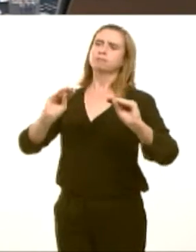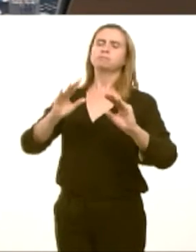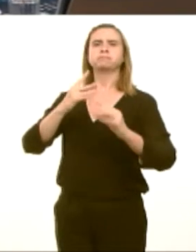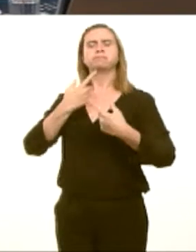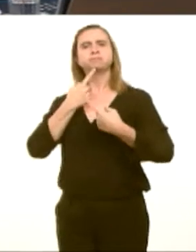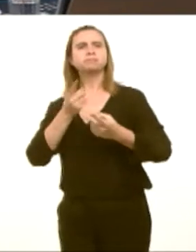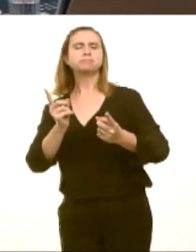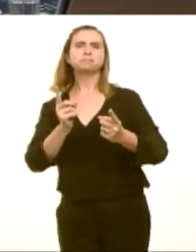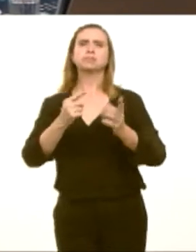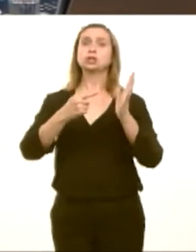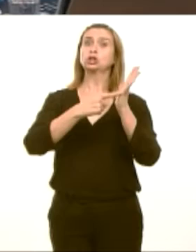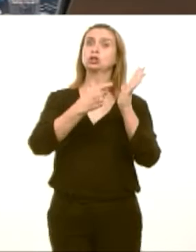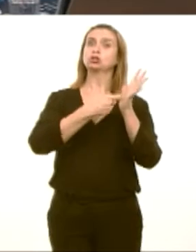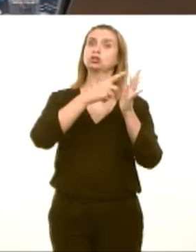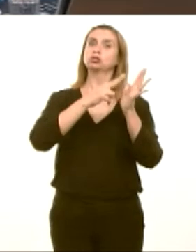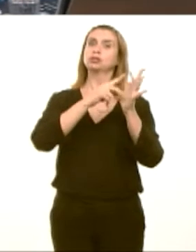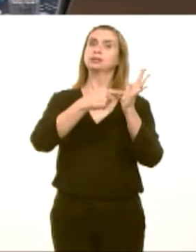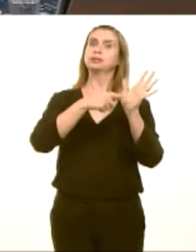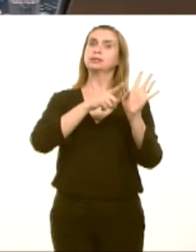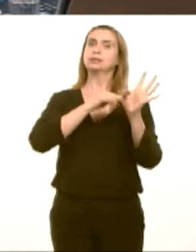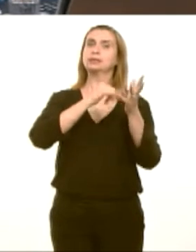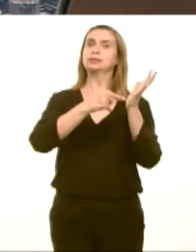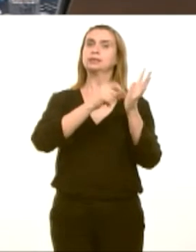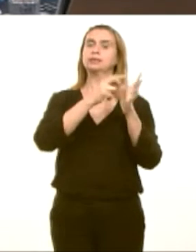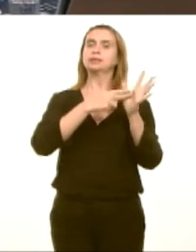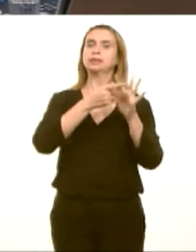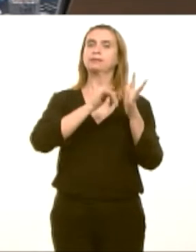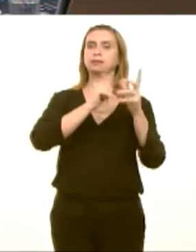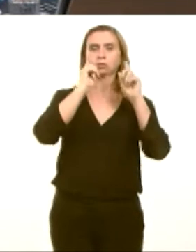yn llwyddiannus ynglyn ‚ chael grant er mwyn eu bod yn gallu sefydluír Ganolfan Dysgu